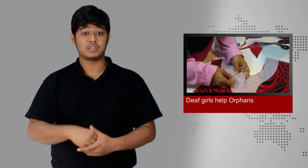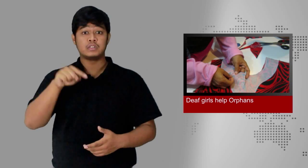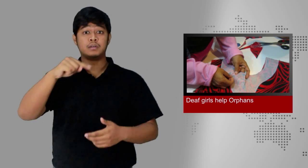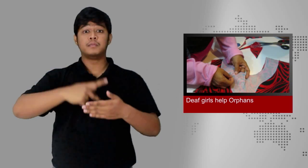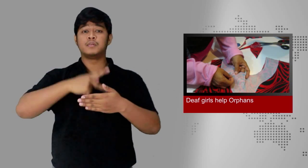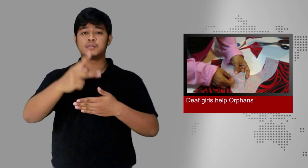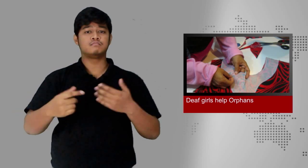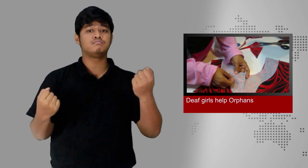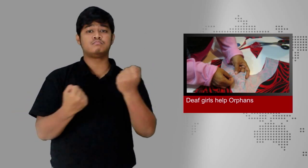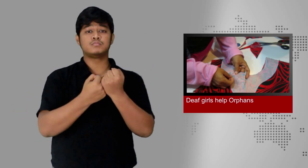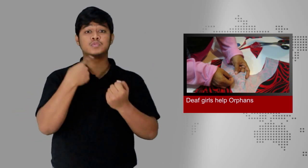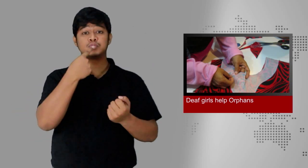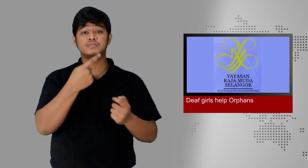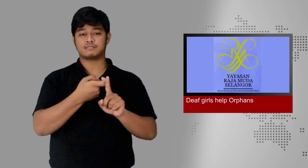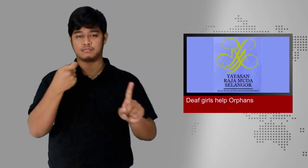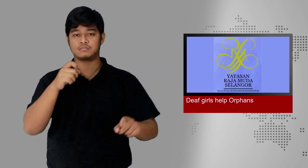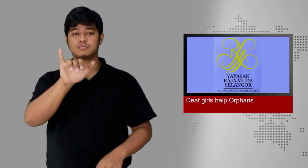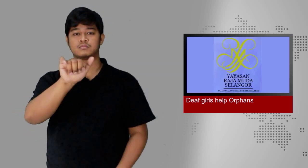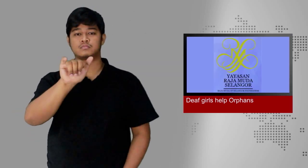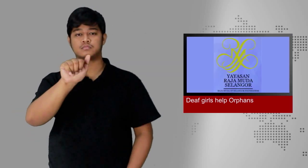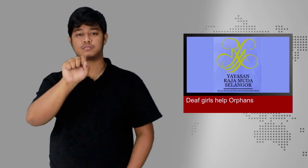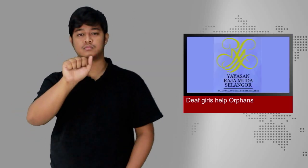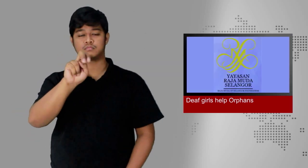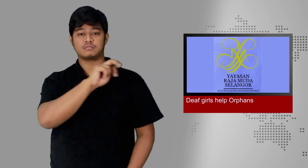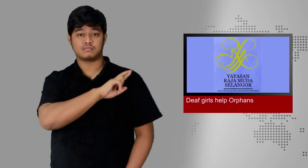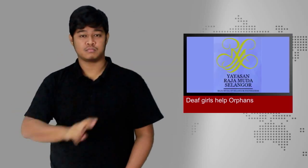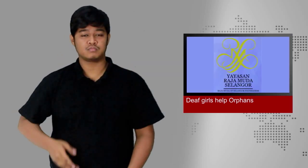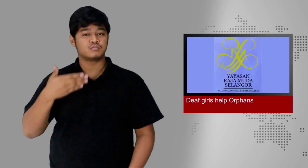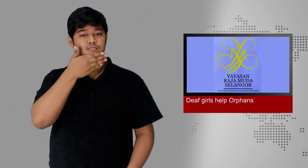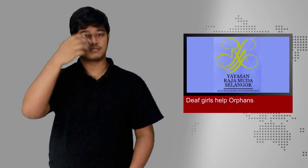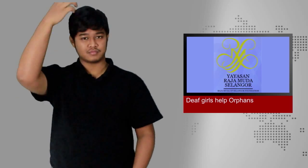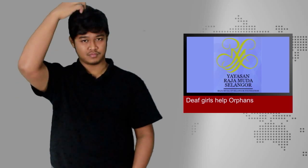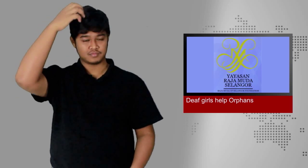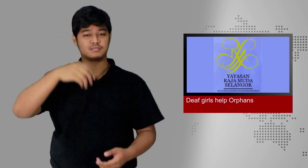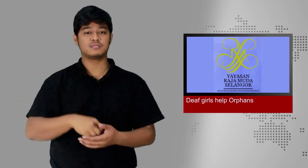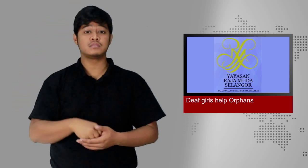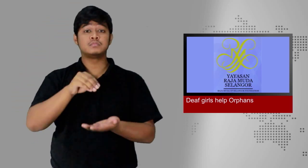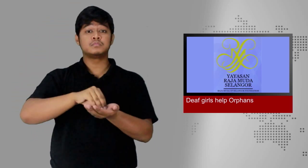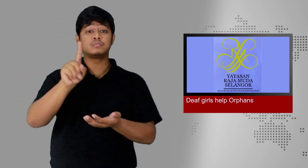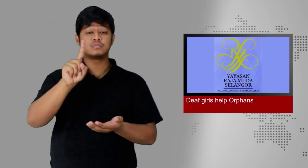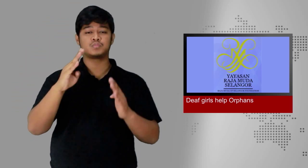Program ini ditaja oleh Yayasan Raja Muda Selangor.